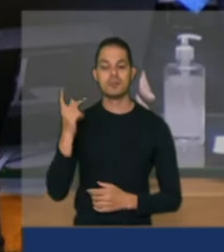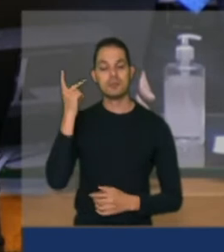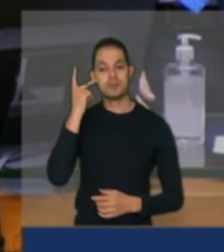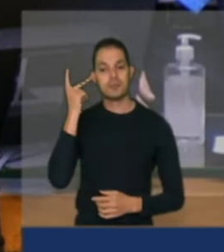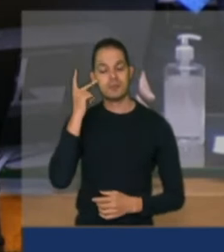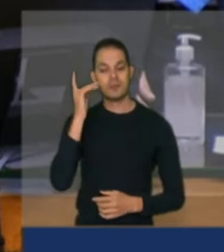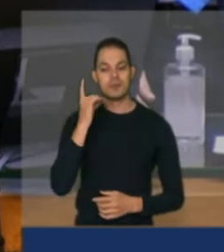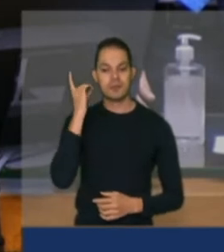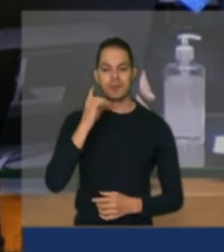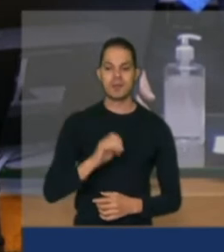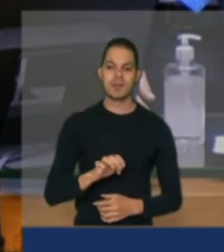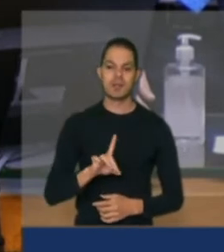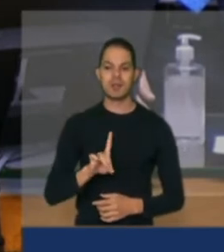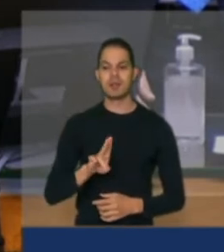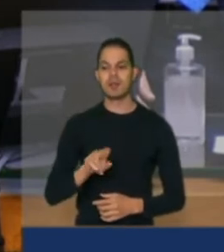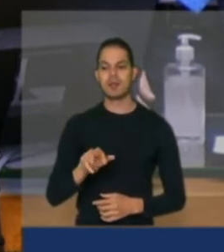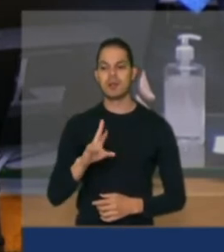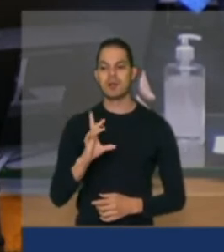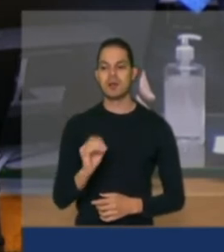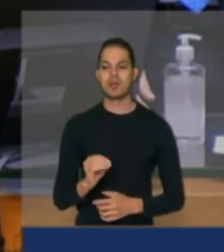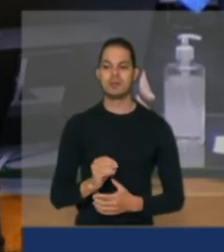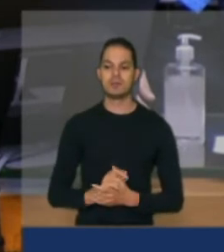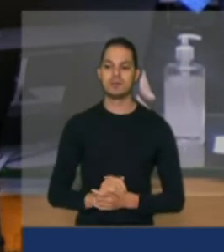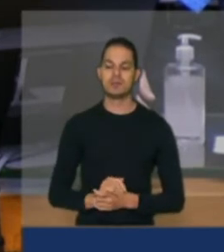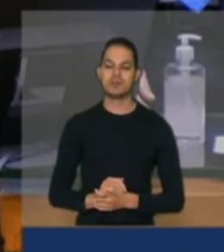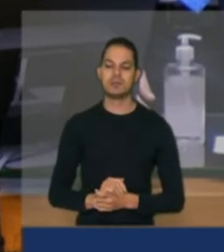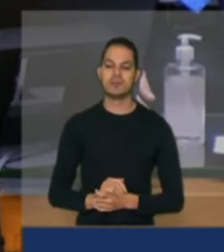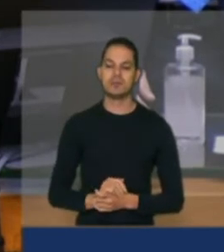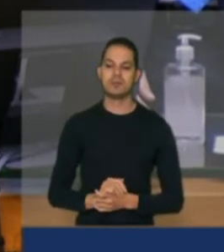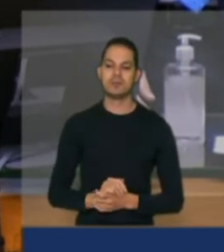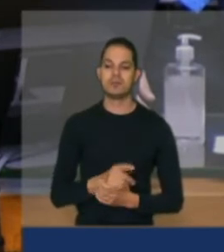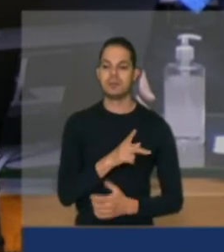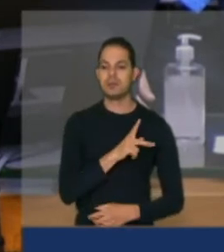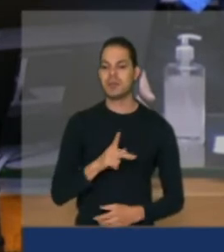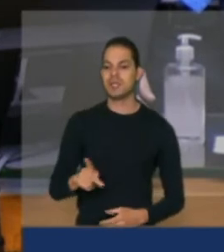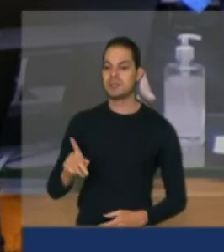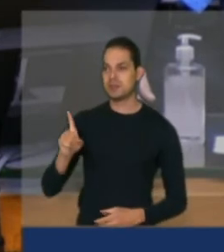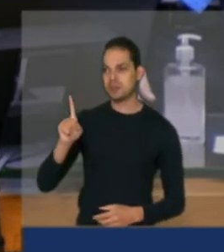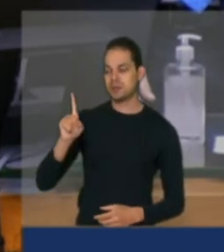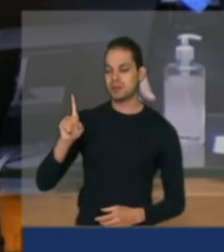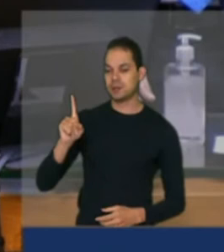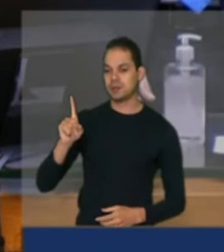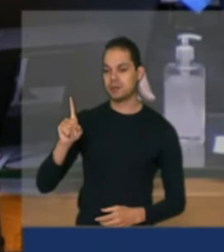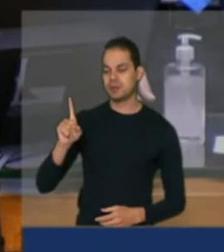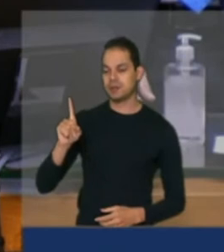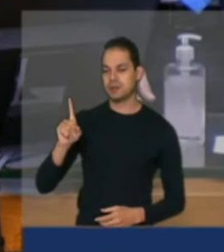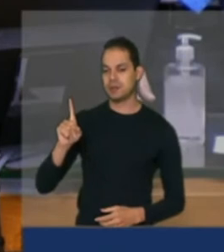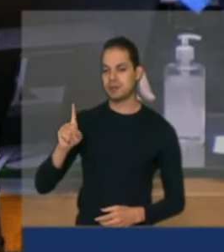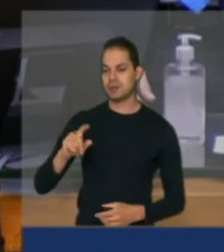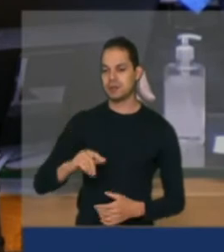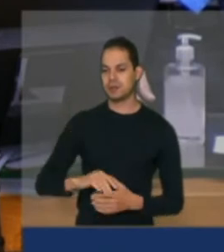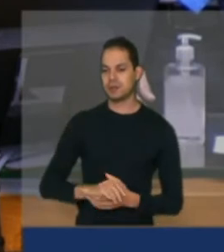DEPUTADO EDUARDO BOLSONARO. -- [DEPUTADO]: PRESIDENTE... EU OUVI... -- [PRESIDENTE]: DEPUTADO DIEGO GARCIA DO PARANÁ ESTÁ ... PRONTO